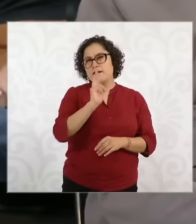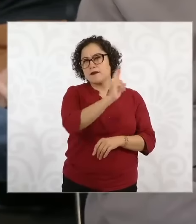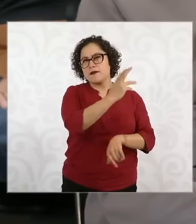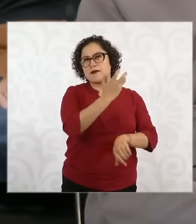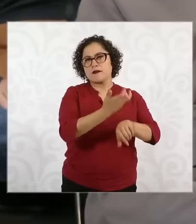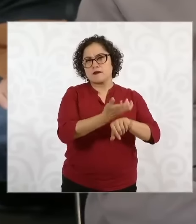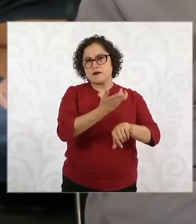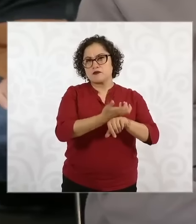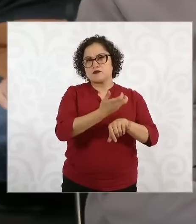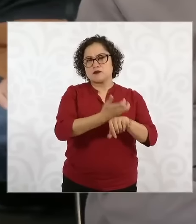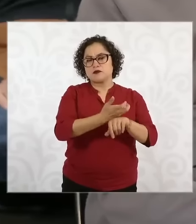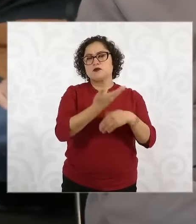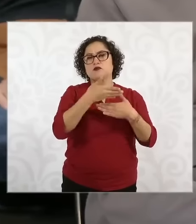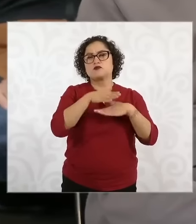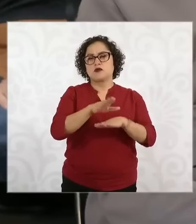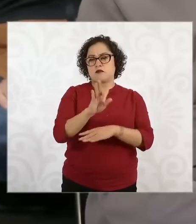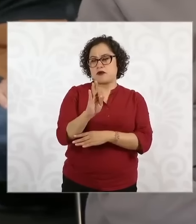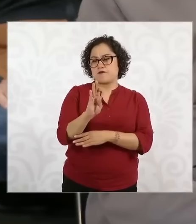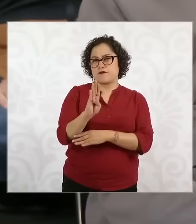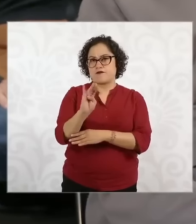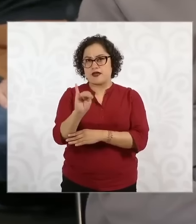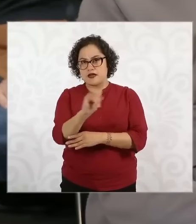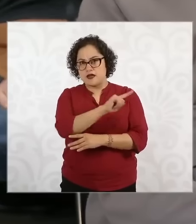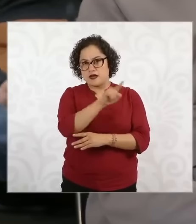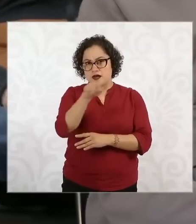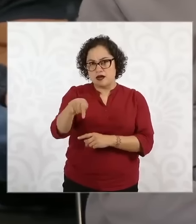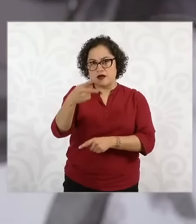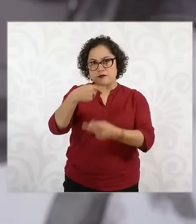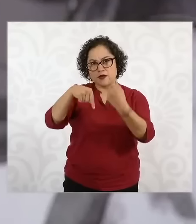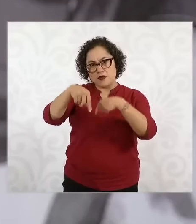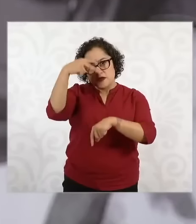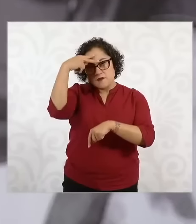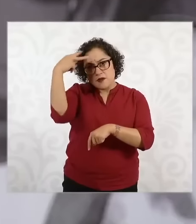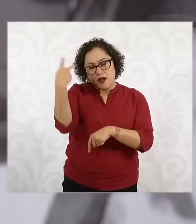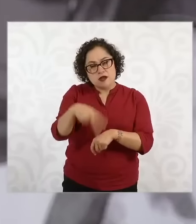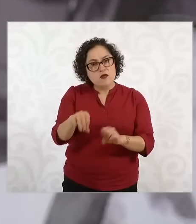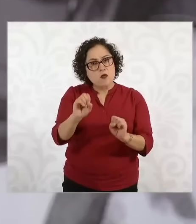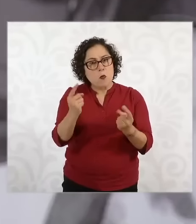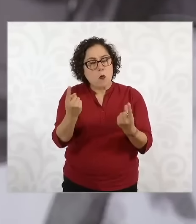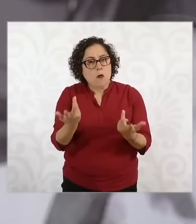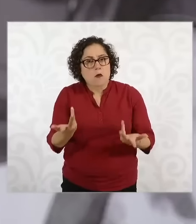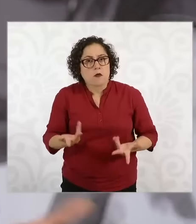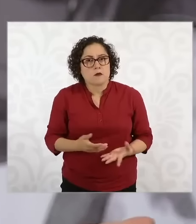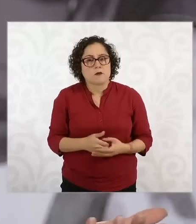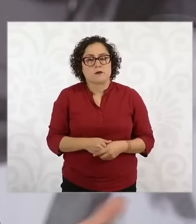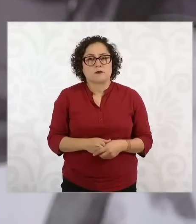estuvo involucrado el FBI aquí en México en esta operación. Pero es eh es como obvio,